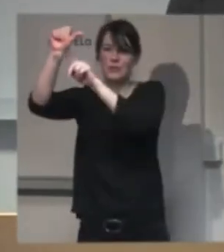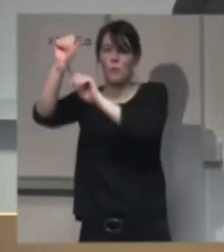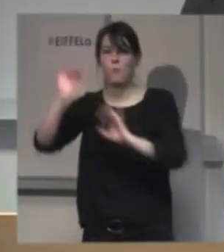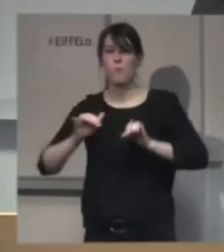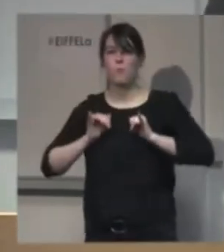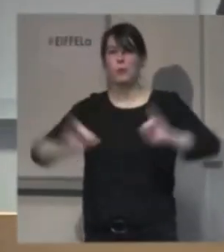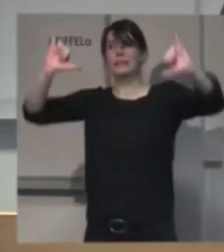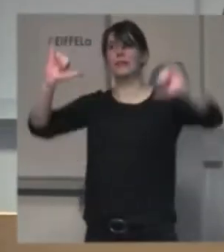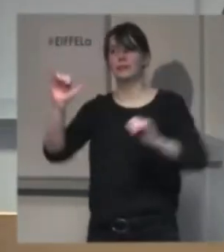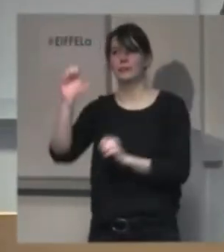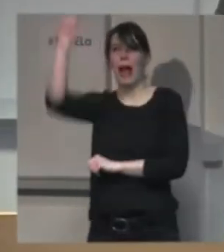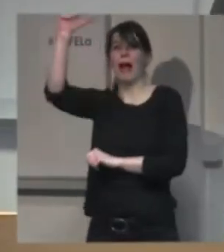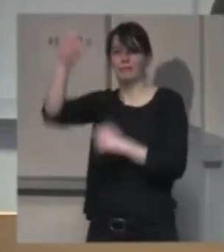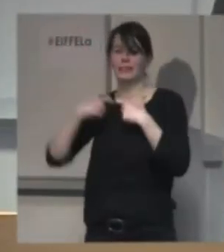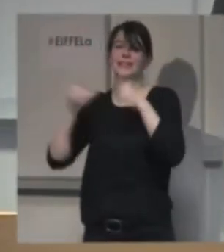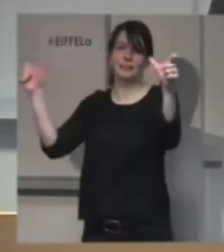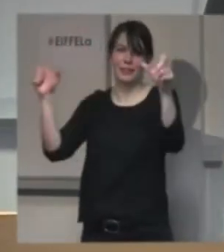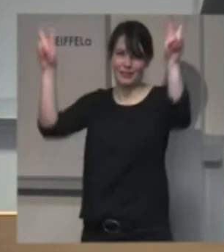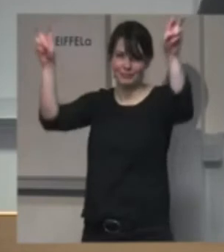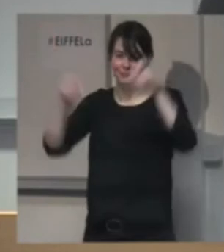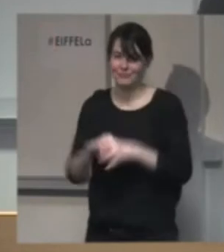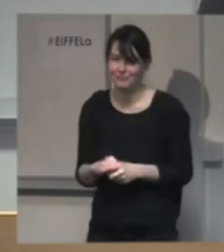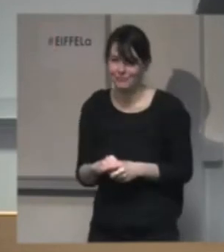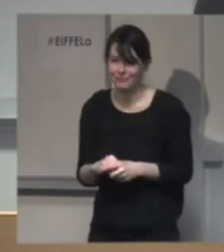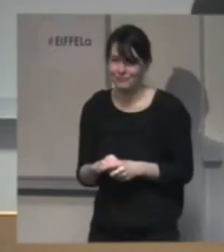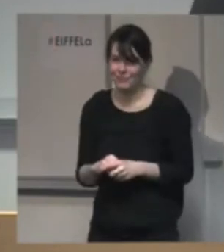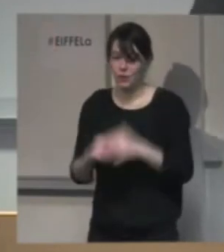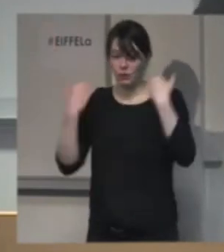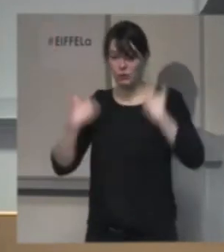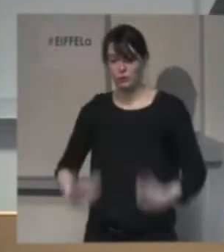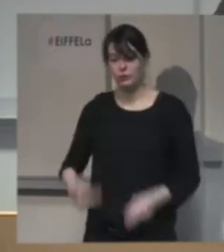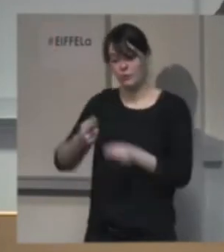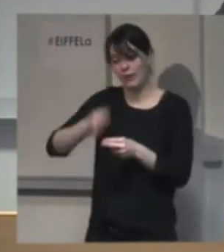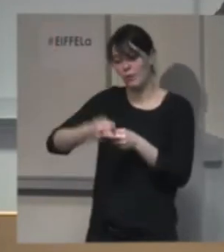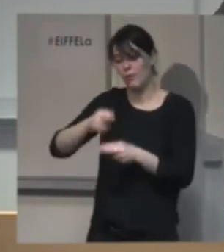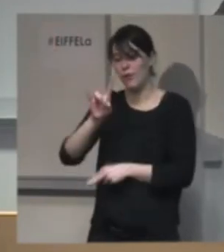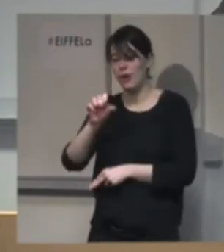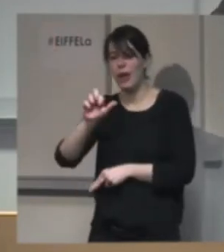Donc, je m'appelle Armony Altinier. J'ai créé Koena au 1er septembre 2016,